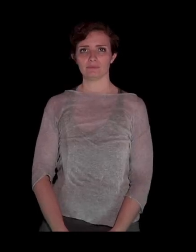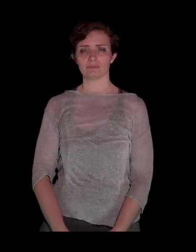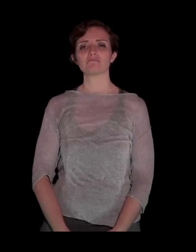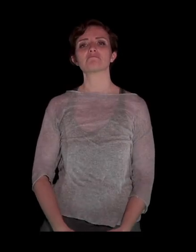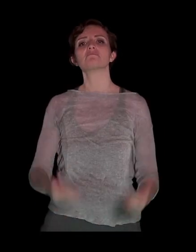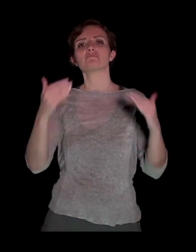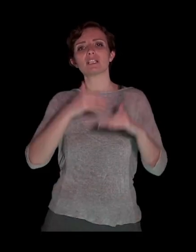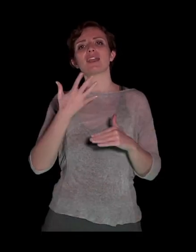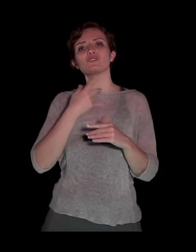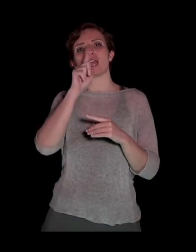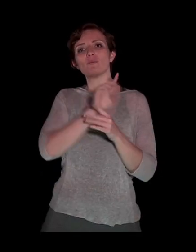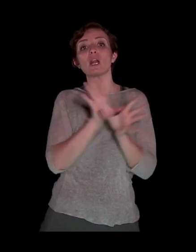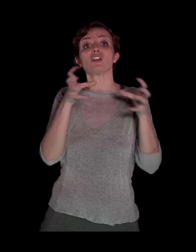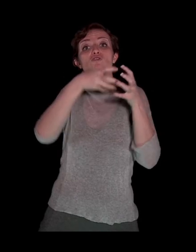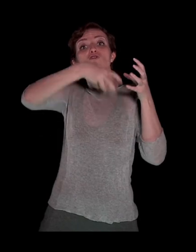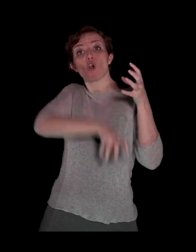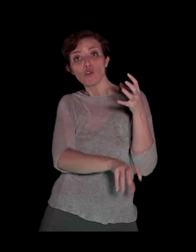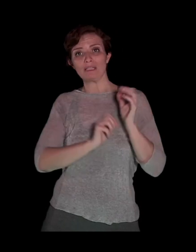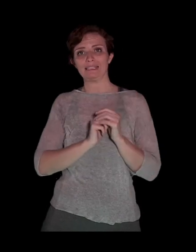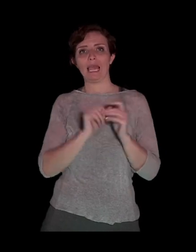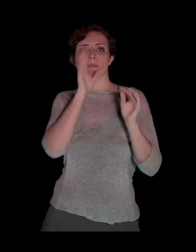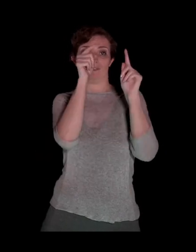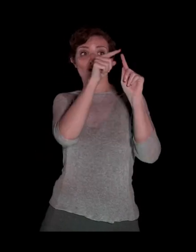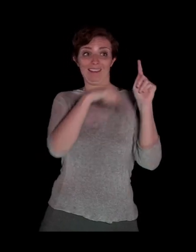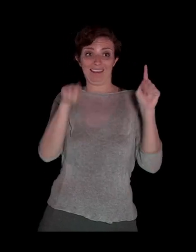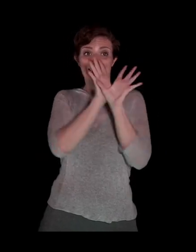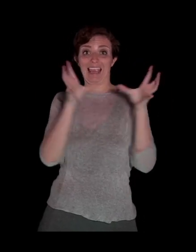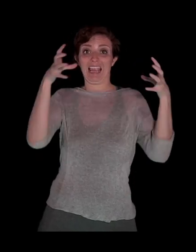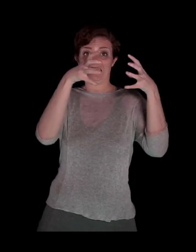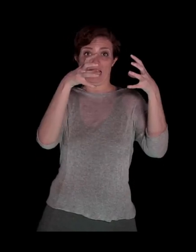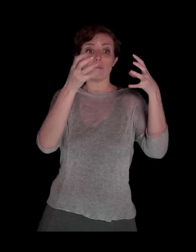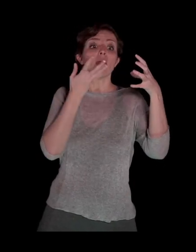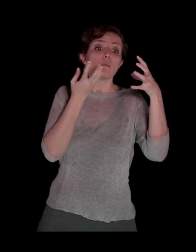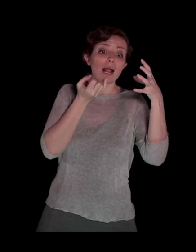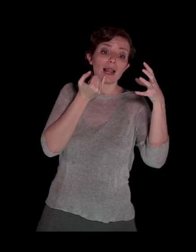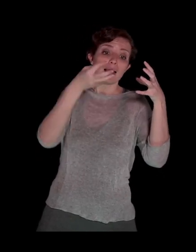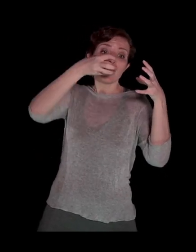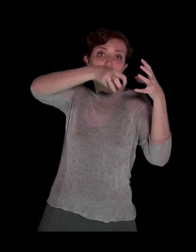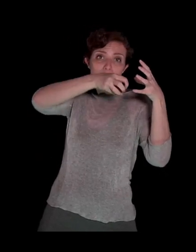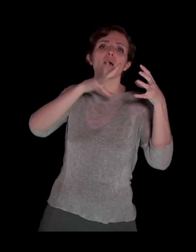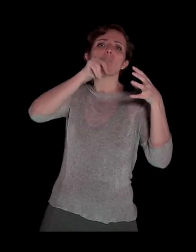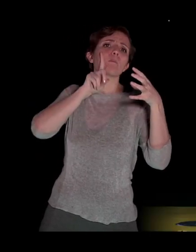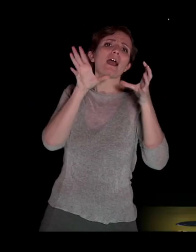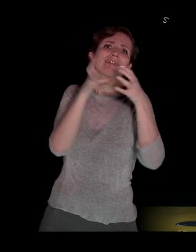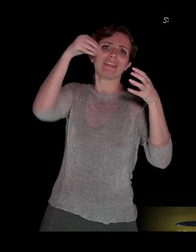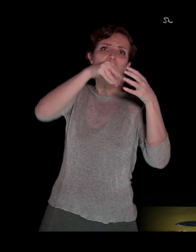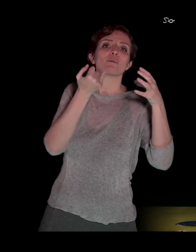Ci sono poi i 'sottoinsiemi'. Cioè quegli insiemi inclusi in altri insiemi più ampi. Facciamo un esempio, anche in questo caso,